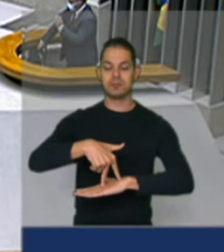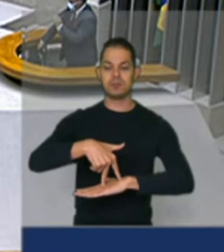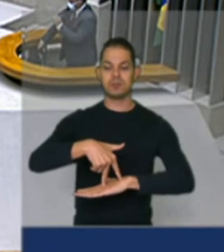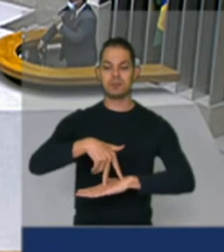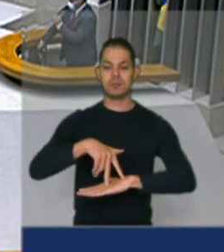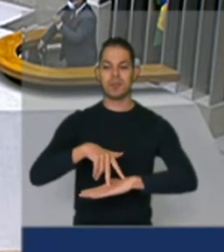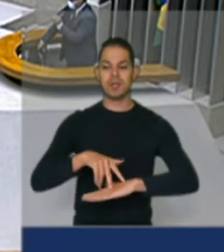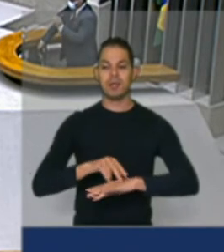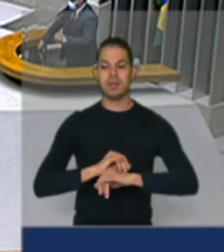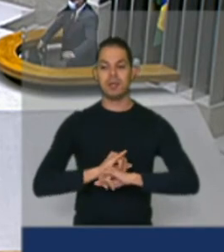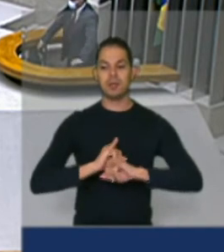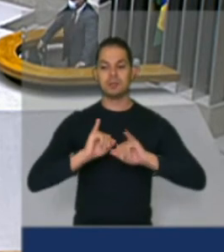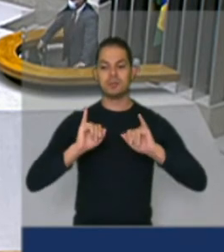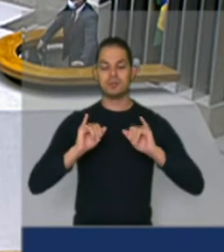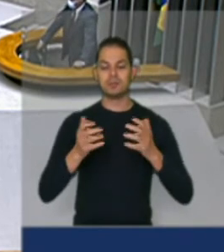HOJE EU QUERIA FALAR SOBRE A CIRURGIA, AS CIRURGIAS